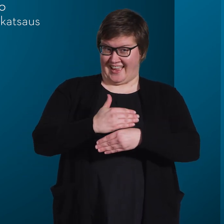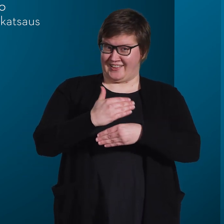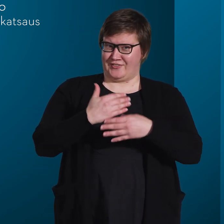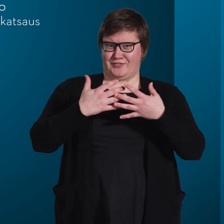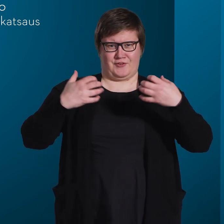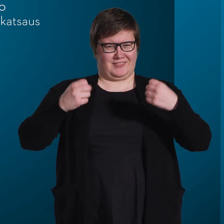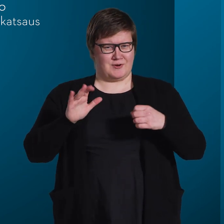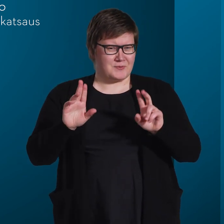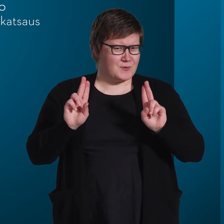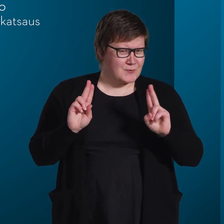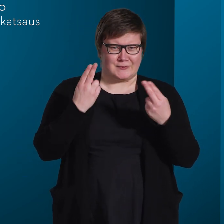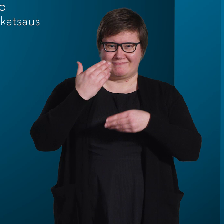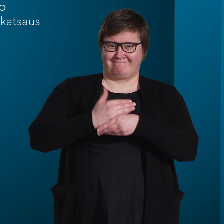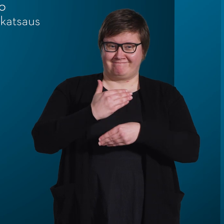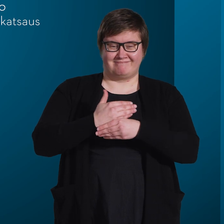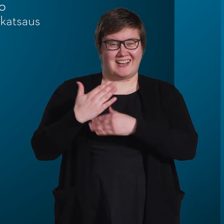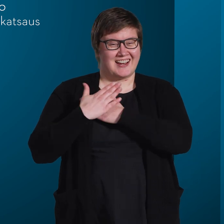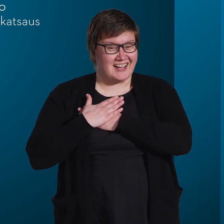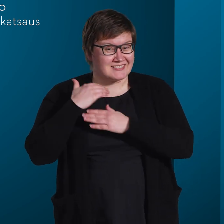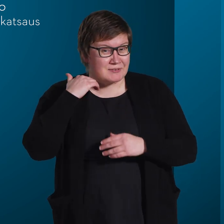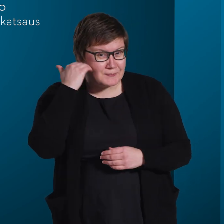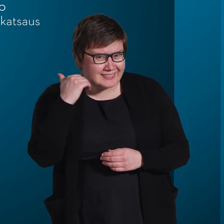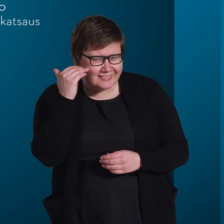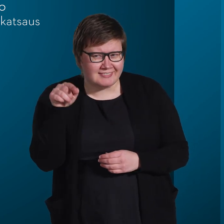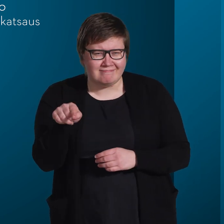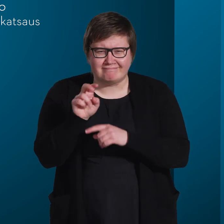Teatteri Totin uutuus- näytelmässä Rakas Beti! -